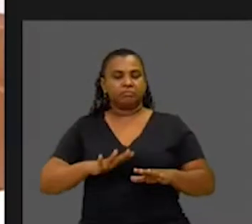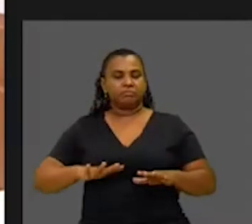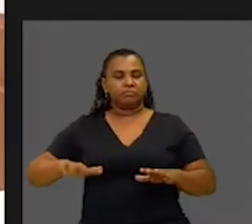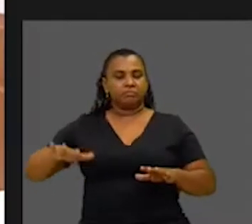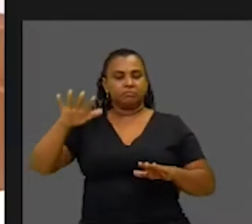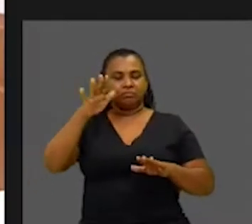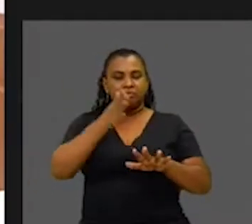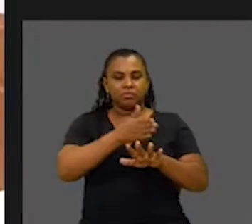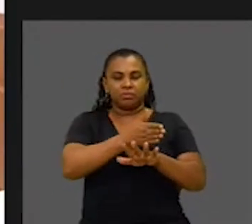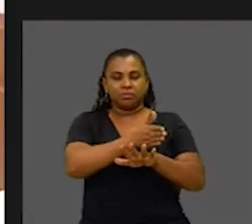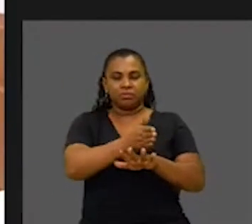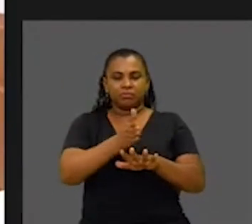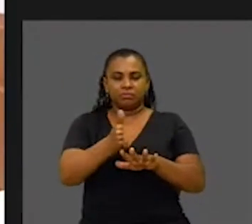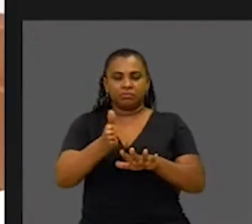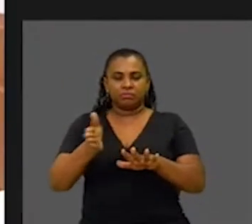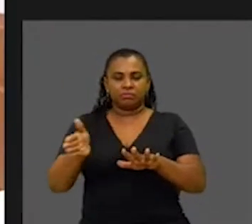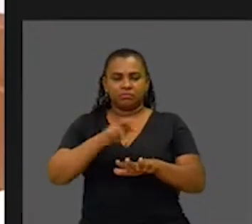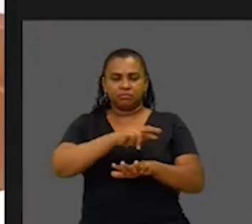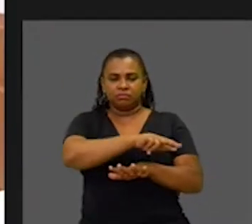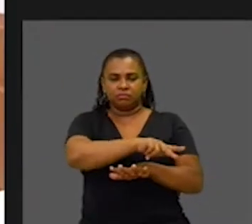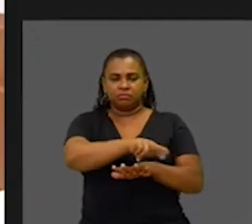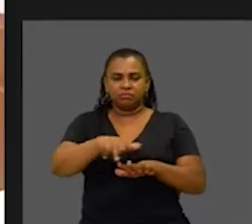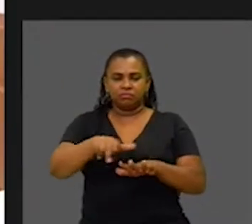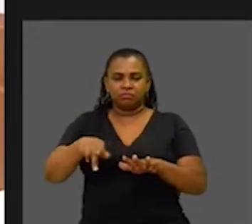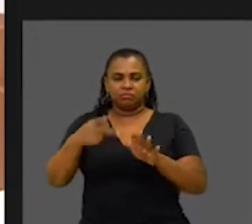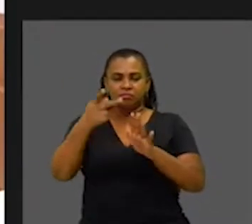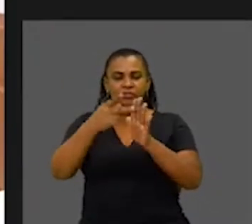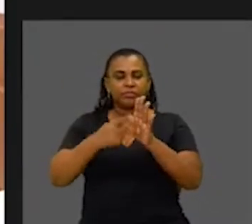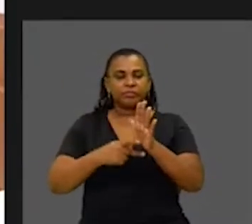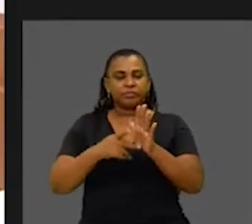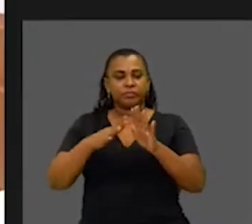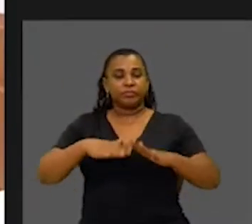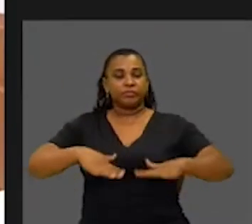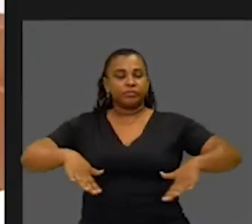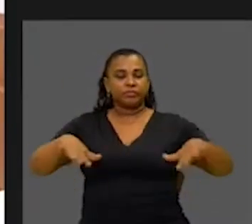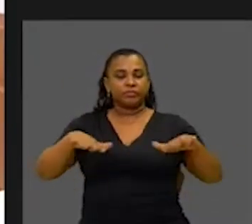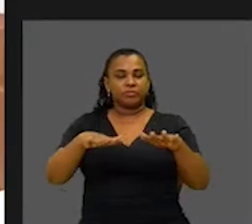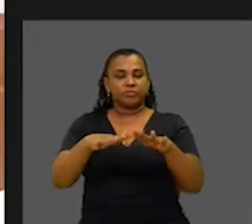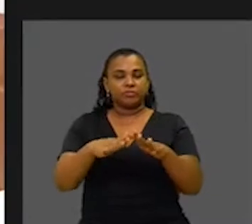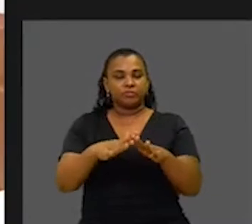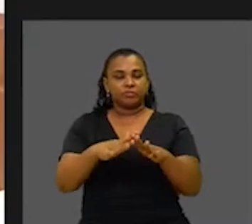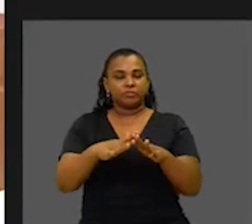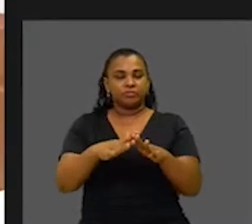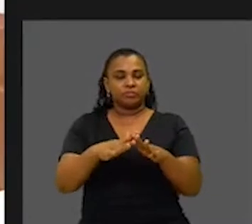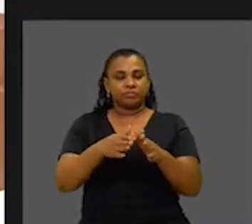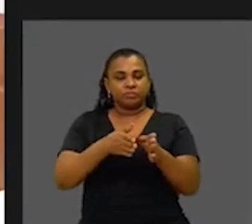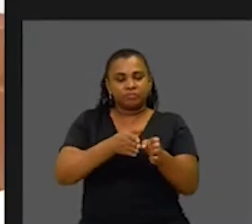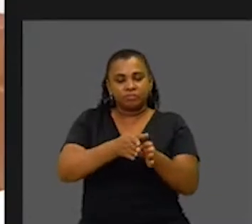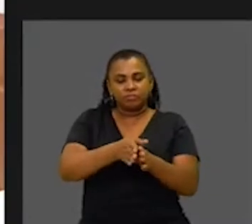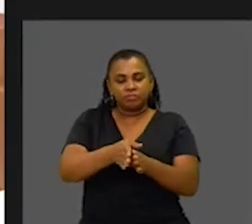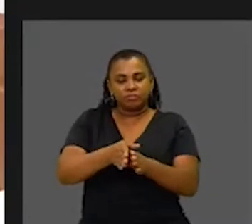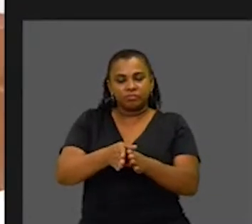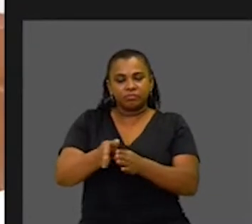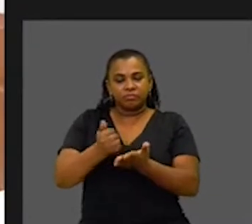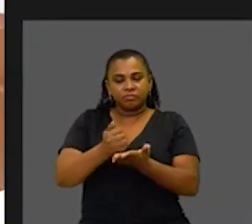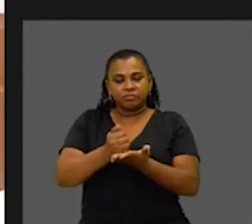temáticos do projeto todos eles vocacionados e orientados a partir da questão estruturante da